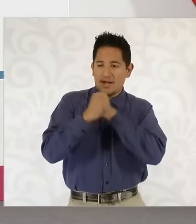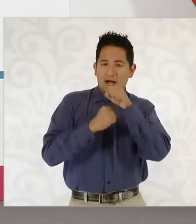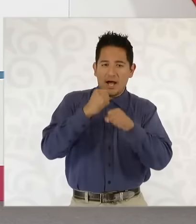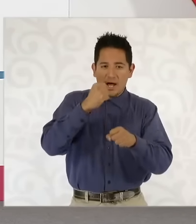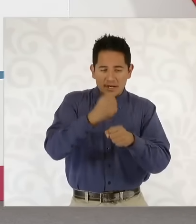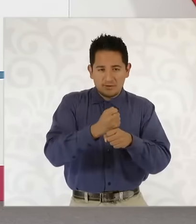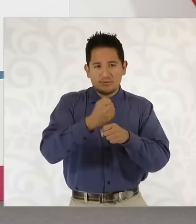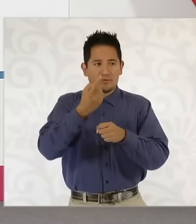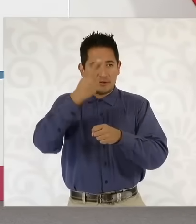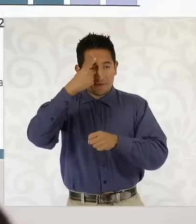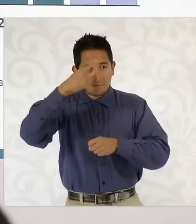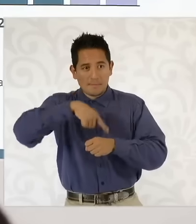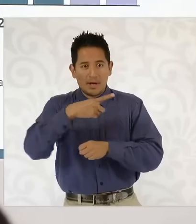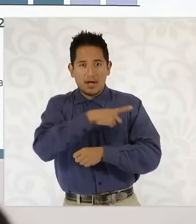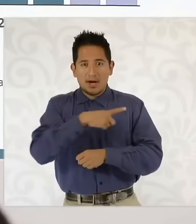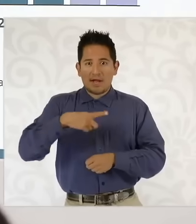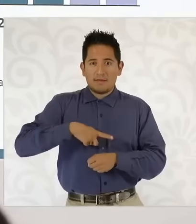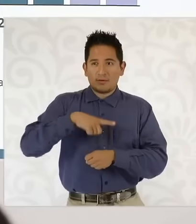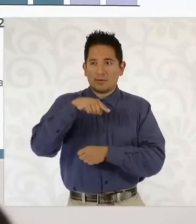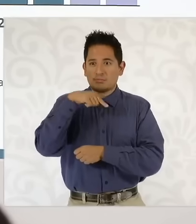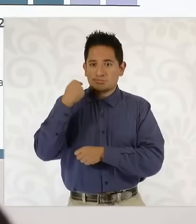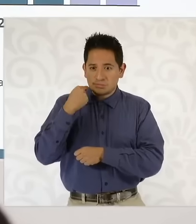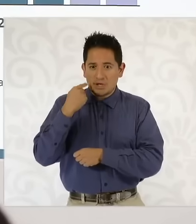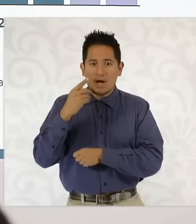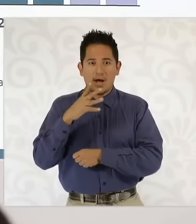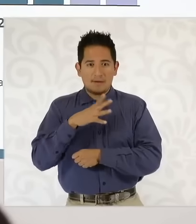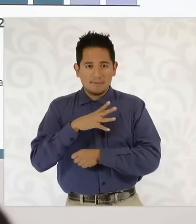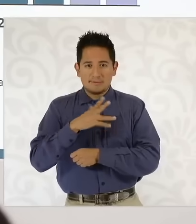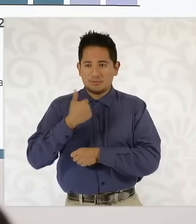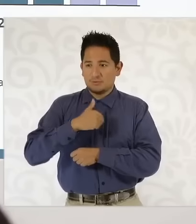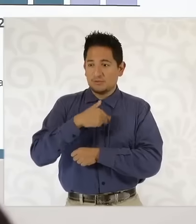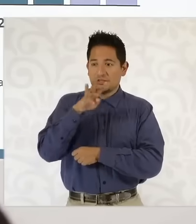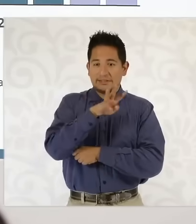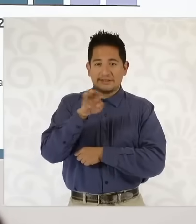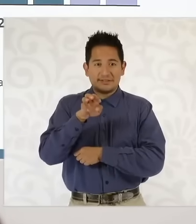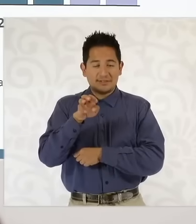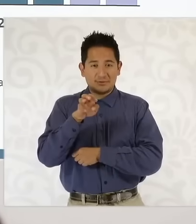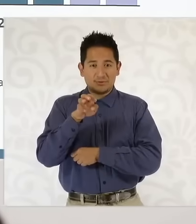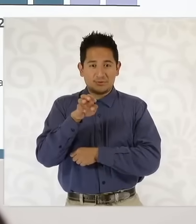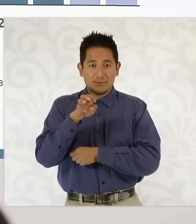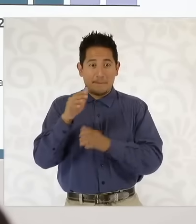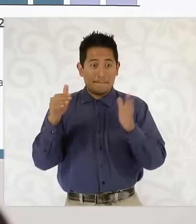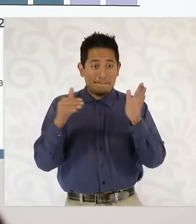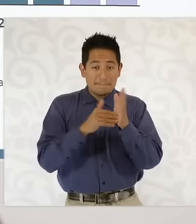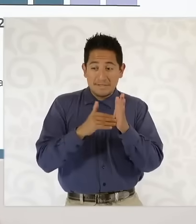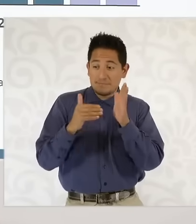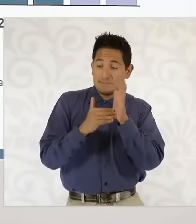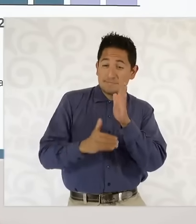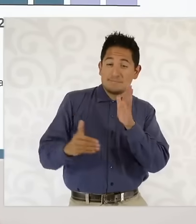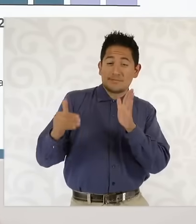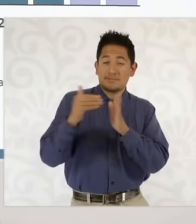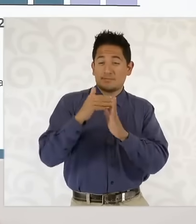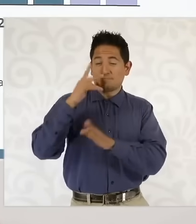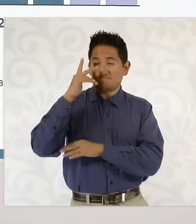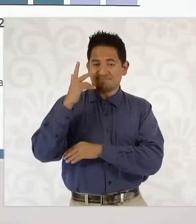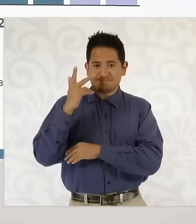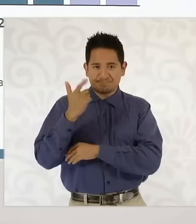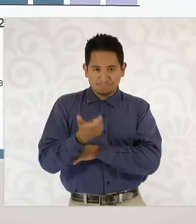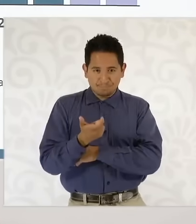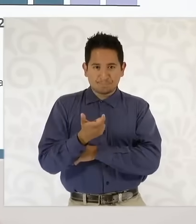esa deuda este año era como de 300,000 millones de pesos. Por un una operación muy buena que hizo